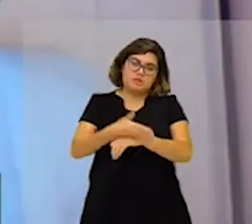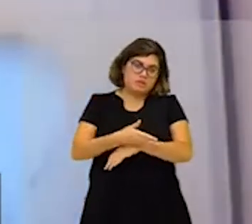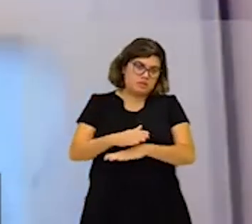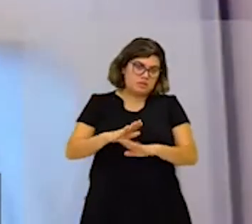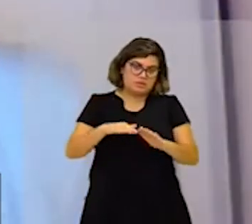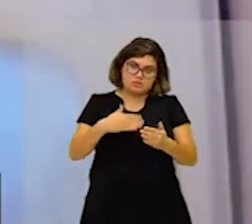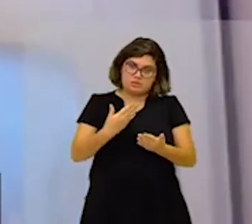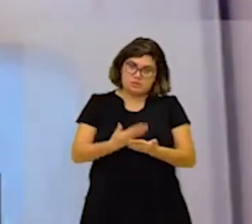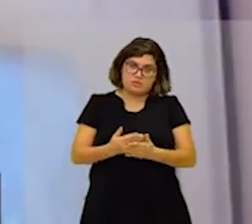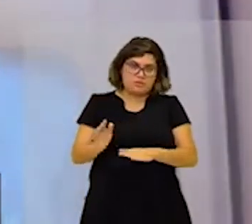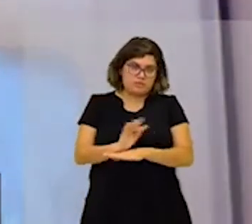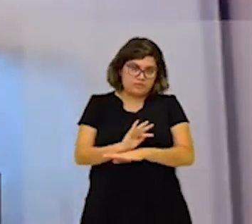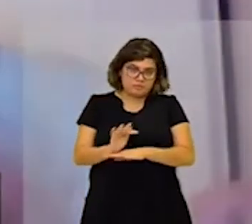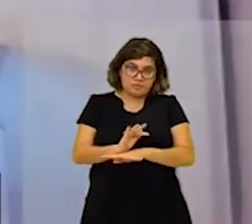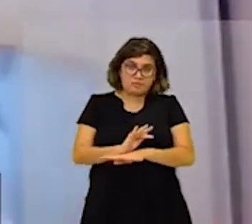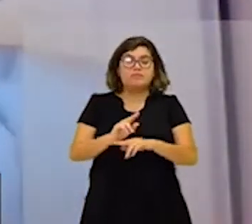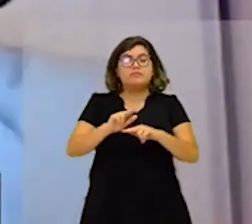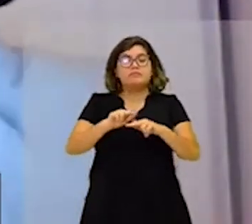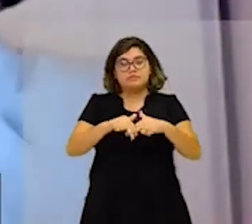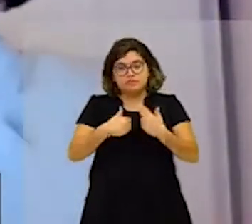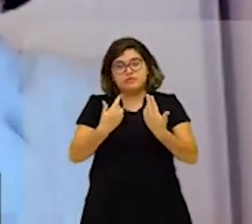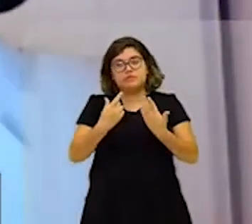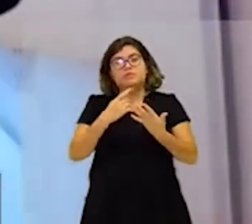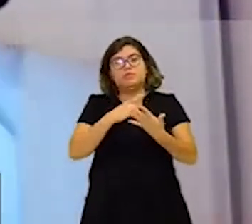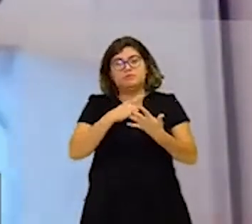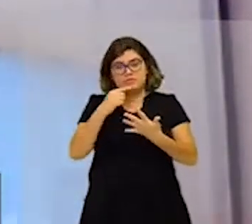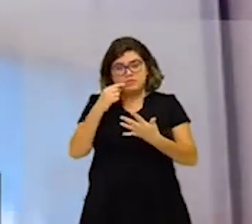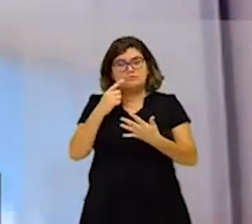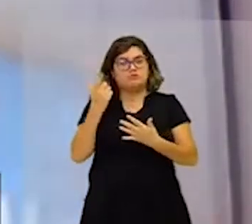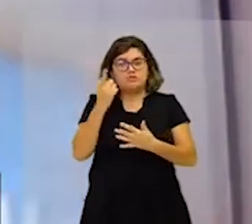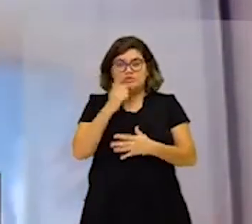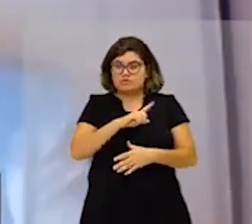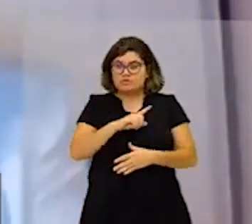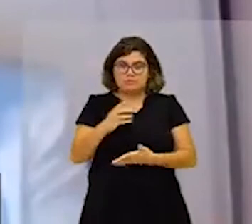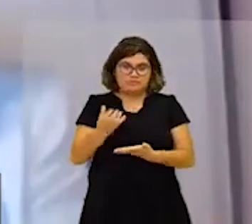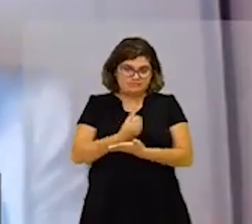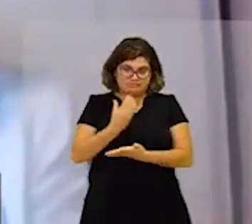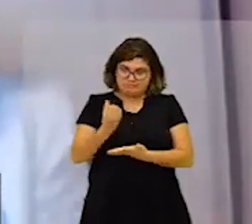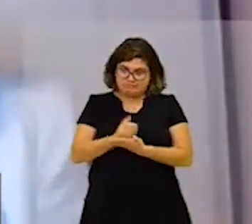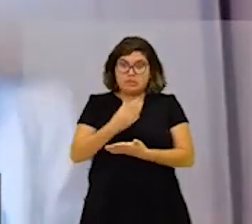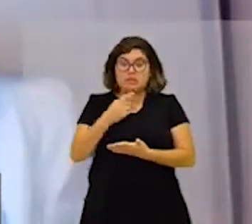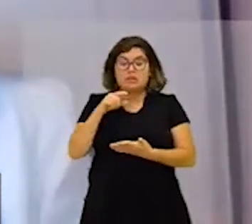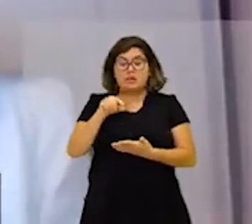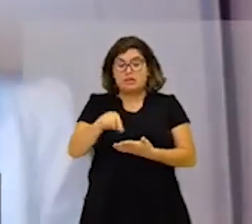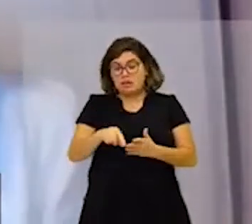formal e portanto em grande medida se alfabetizar em nossa Constituição no que se refere ao voto mas